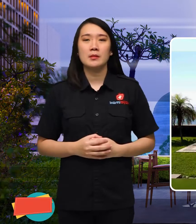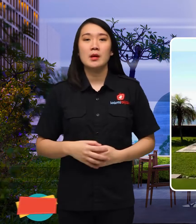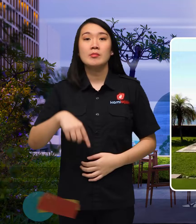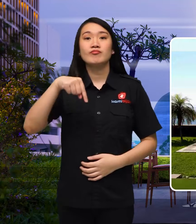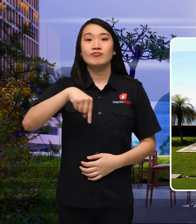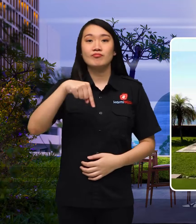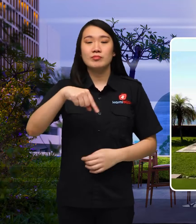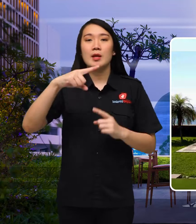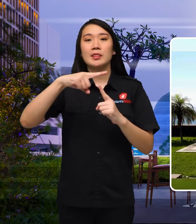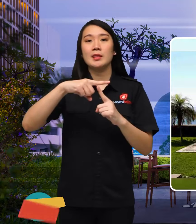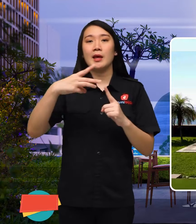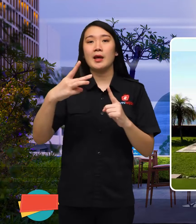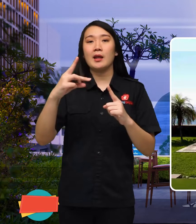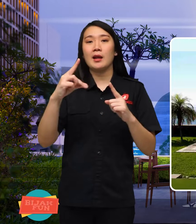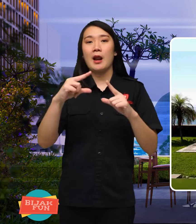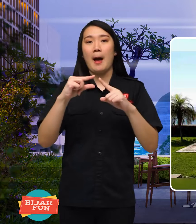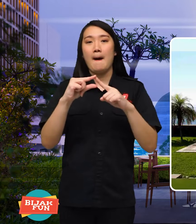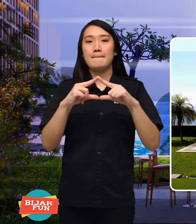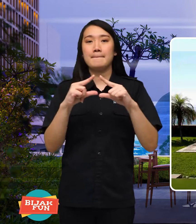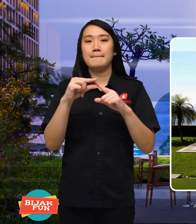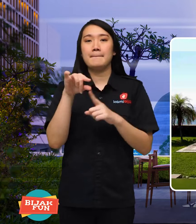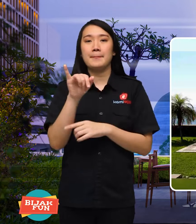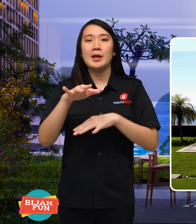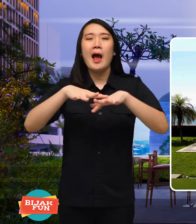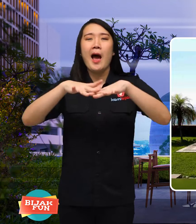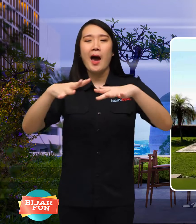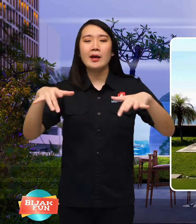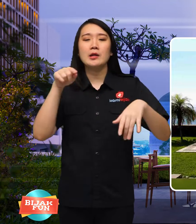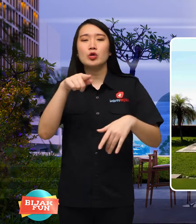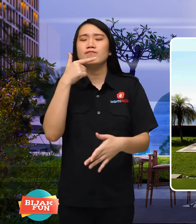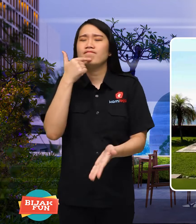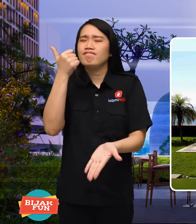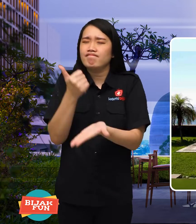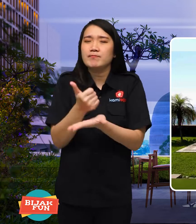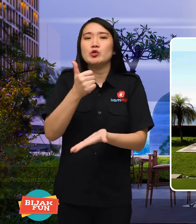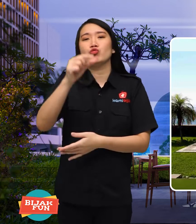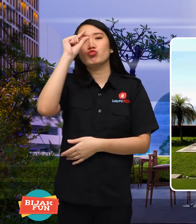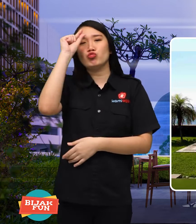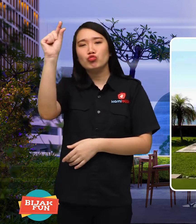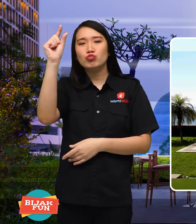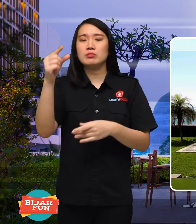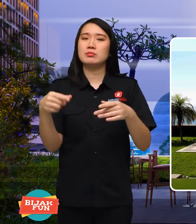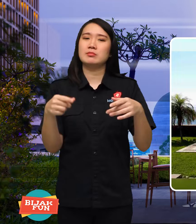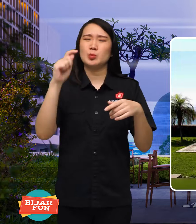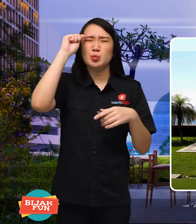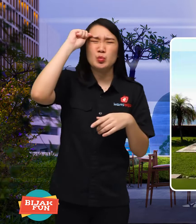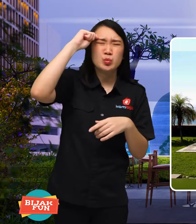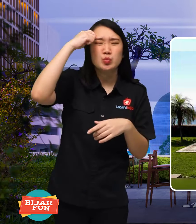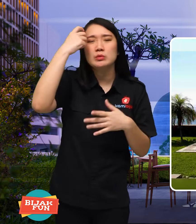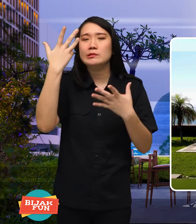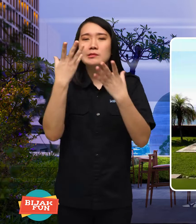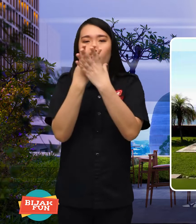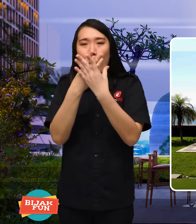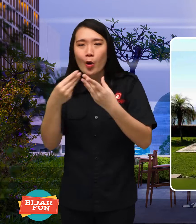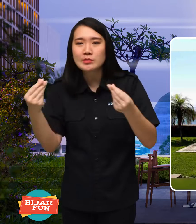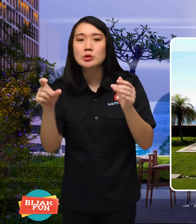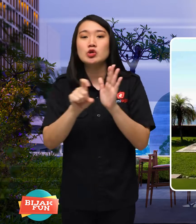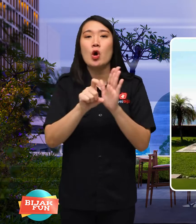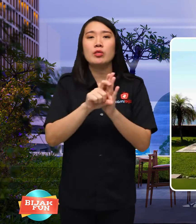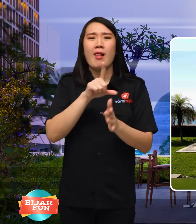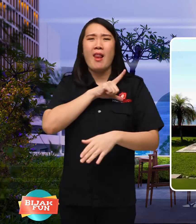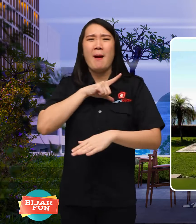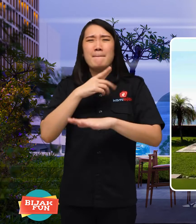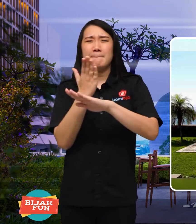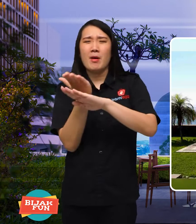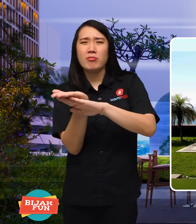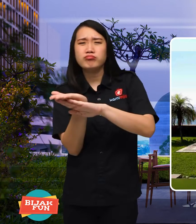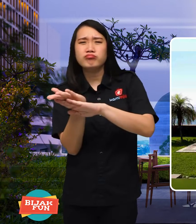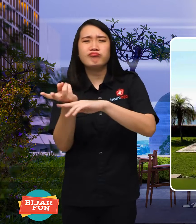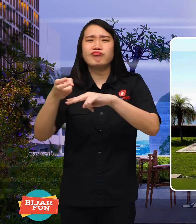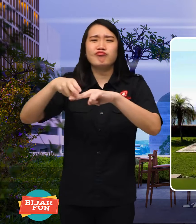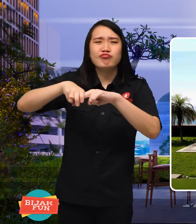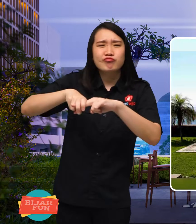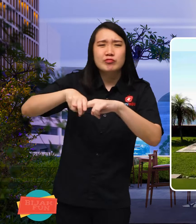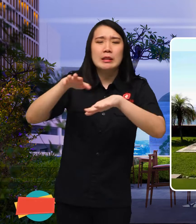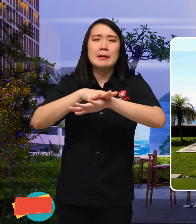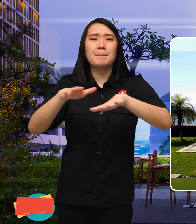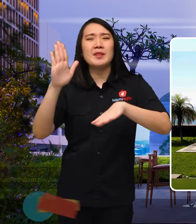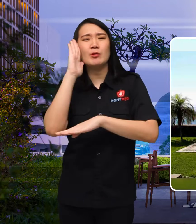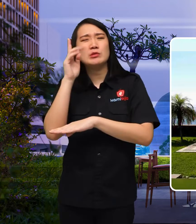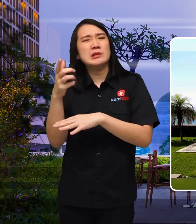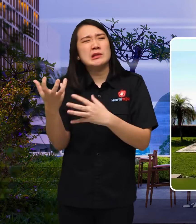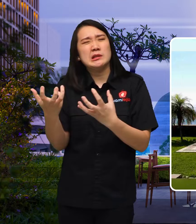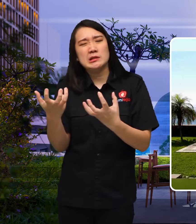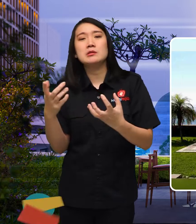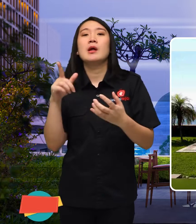Ini terapi air sangat penting untuk solusi kesulitan, misalnya lama berbaring atau duduk di tempat tidur,